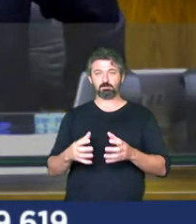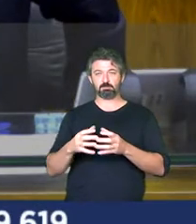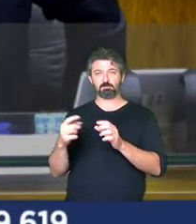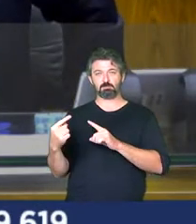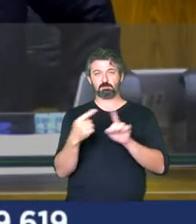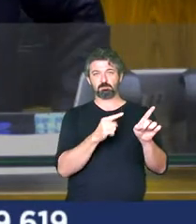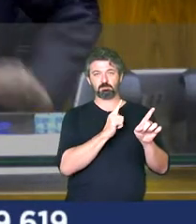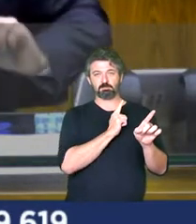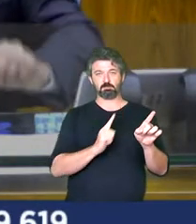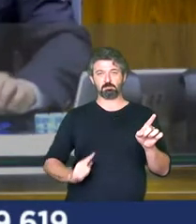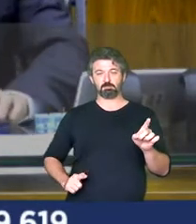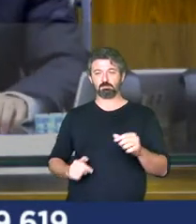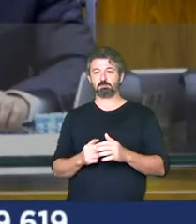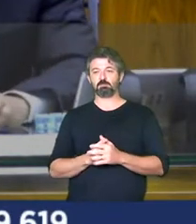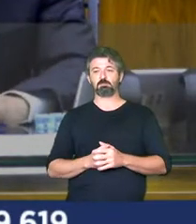ESTRUTURANTE... -- [PRESIDENTE]: